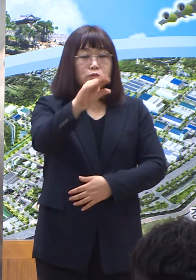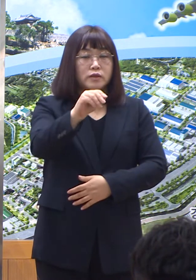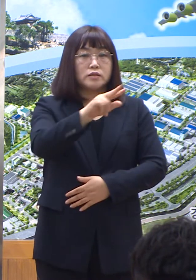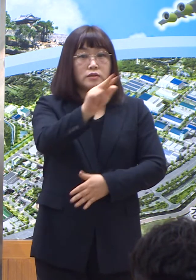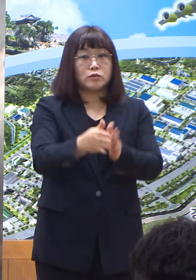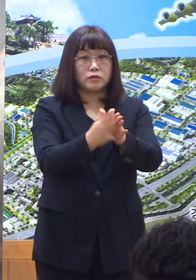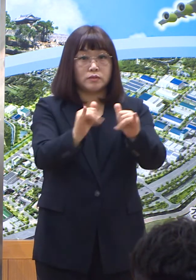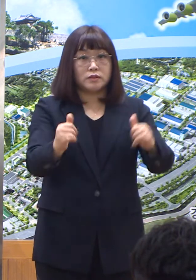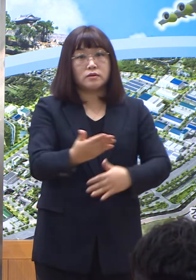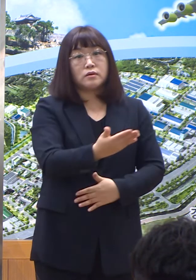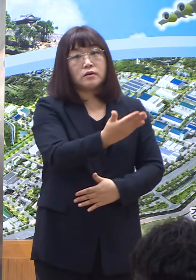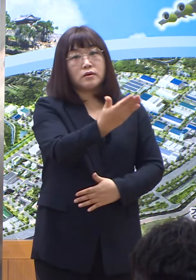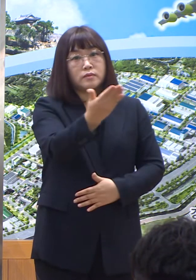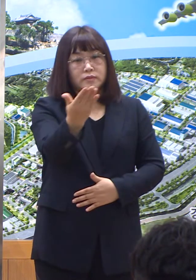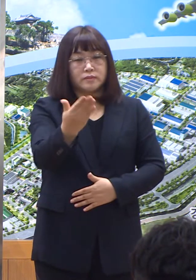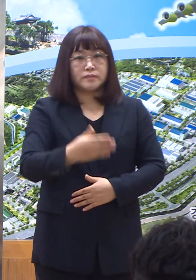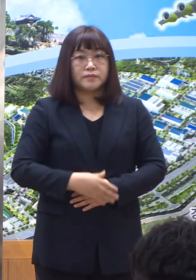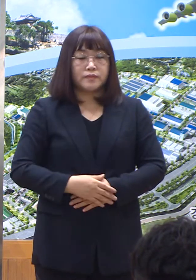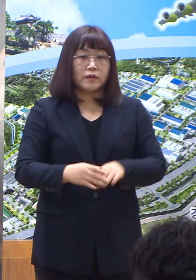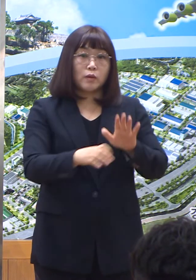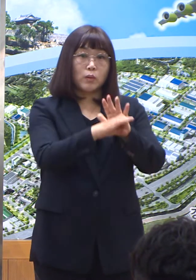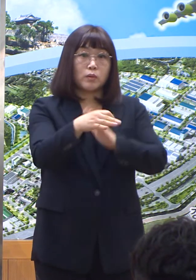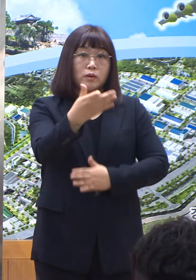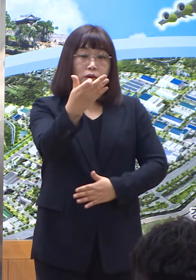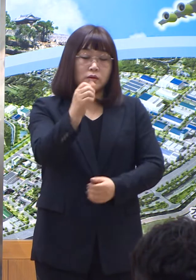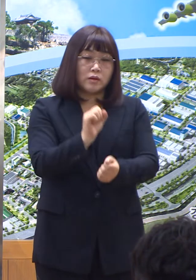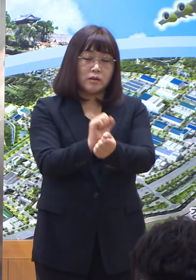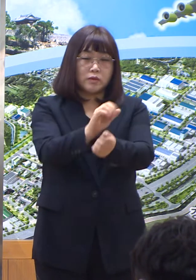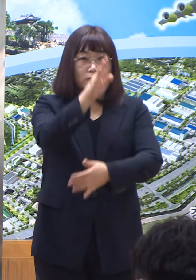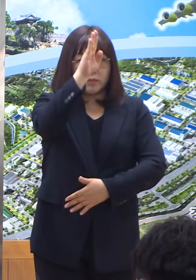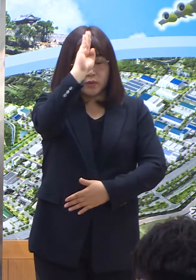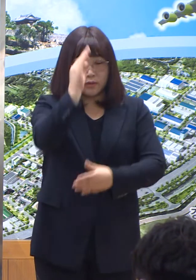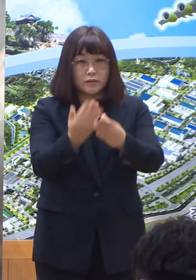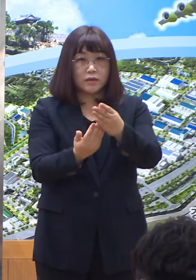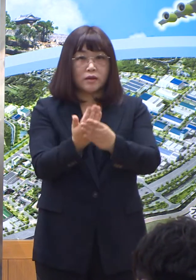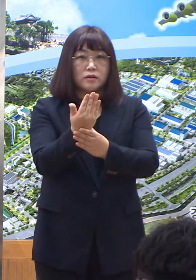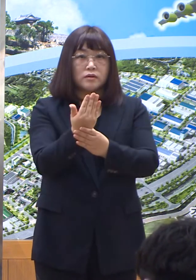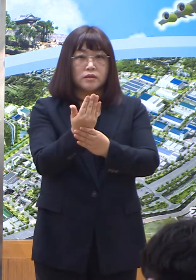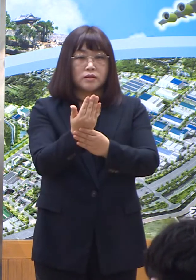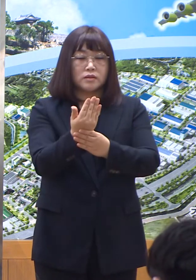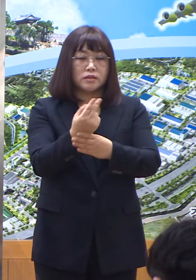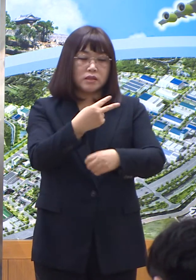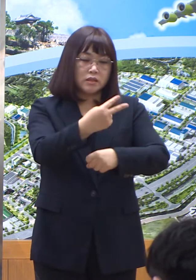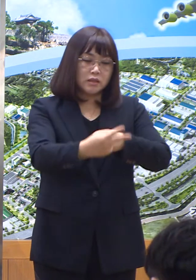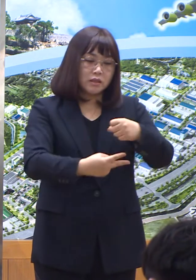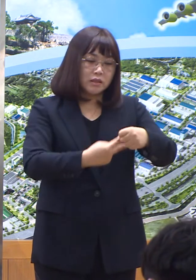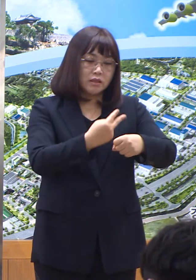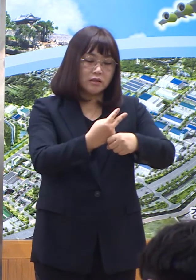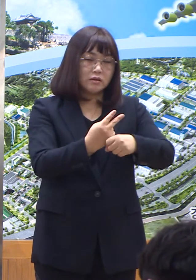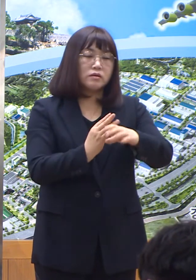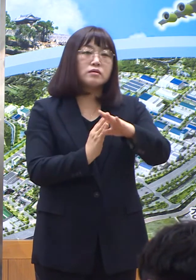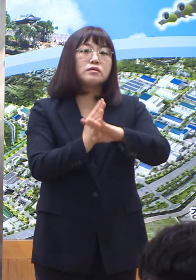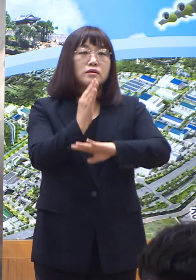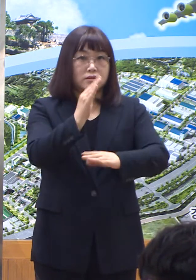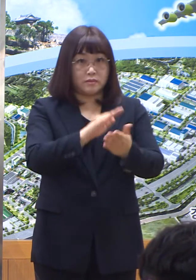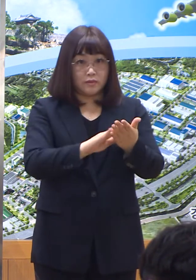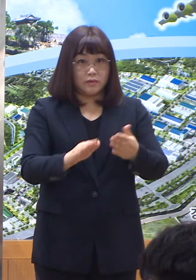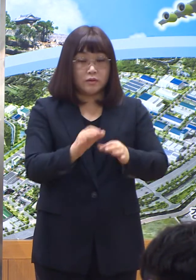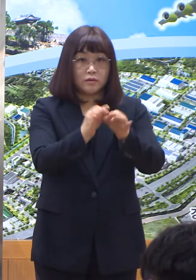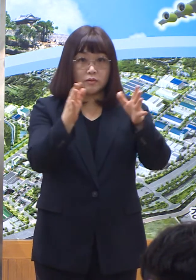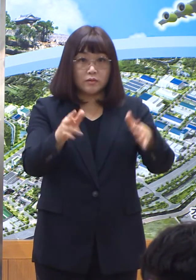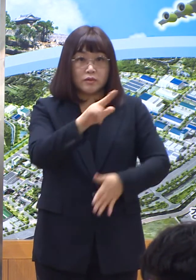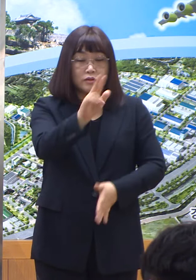코로나19 감염병이 발생한지도 벌써 2년이 지났습니다. 또 봐서도 안 될 것 같습니다 아 그동안 우리 시가 신비 들에서